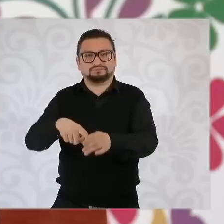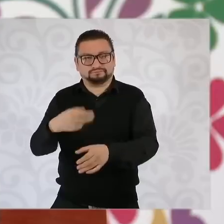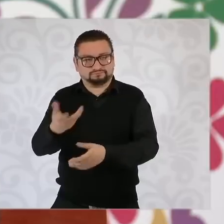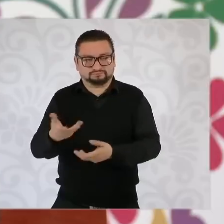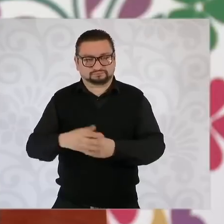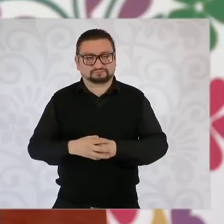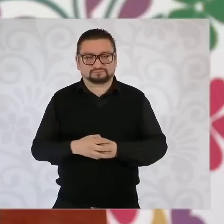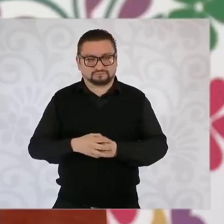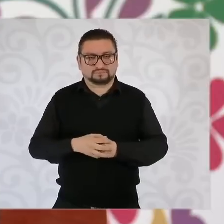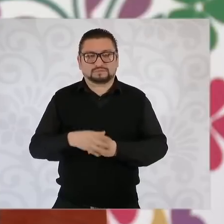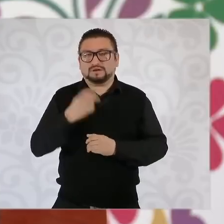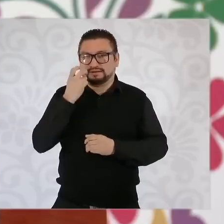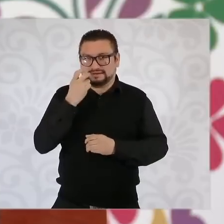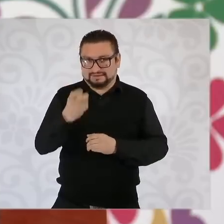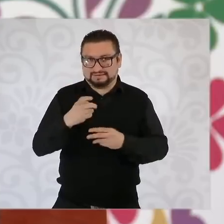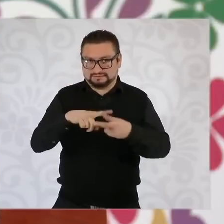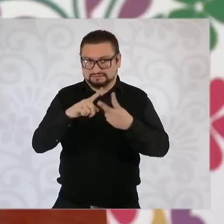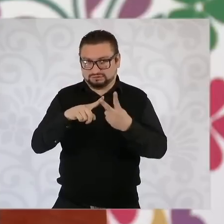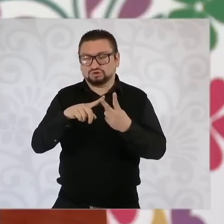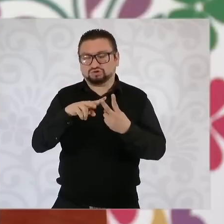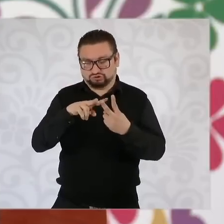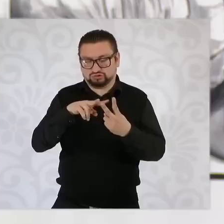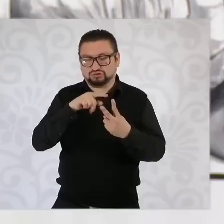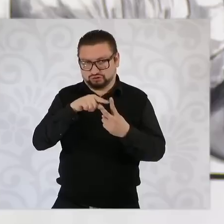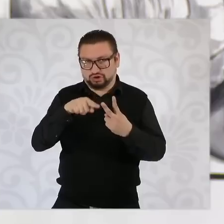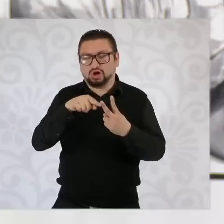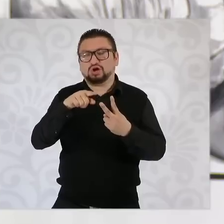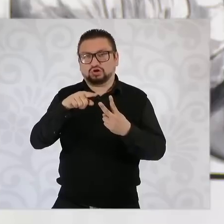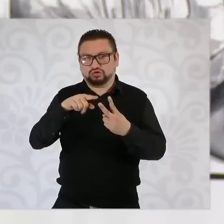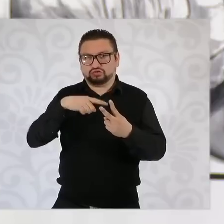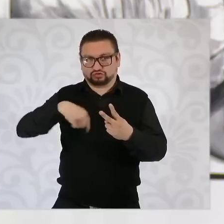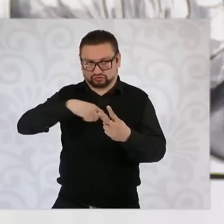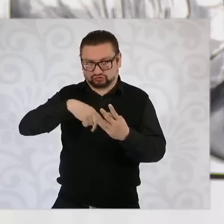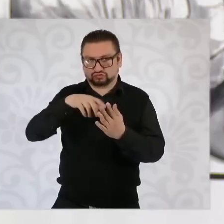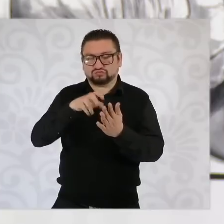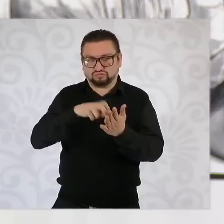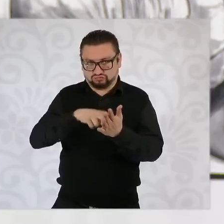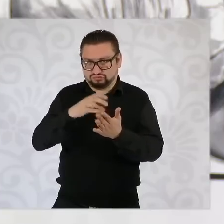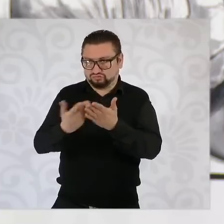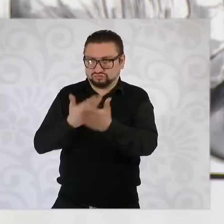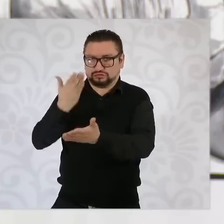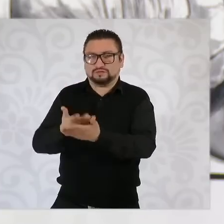entonces Esas dos reformas las vamos a enviar a principios de febrero y tienen que ver con